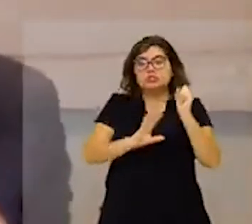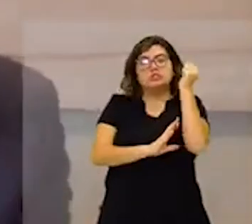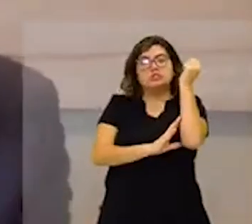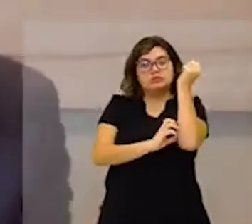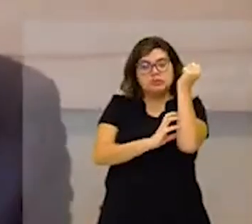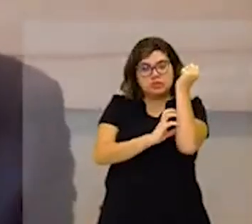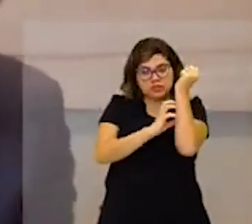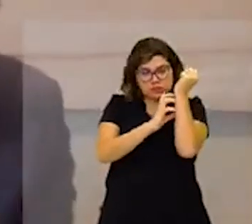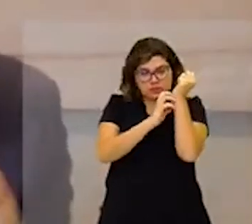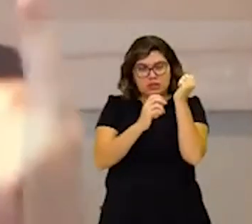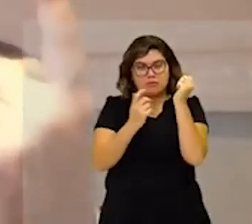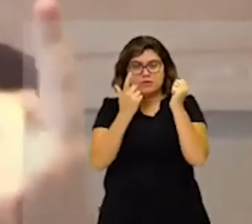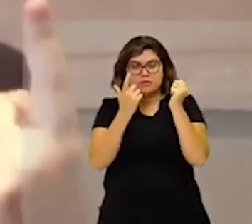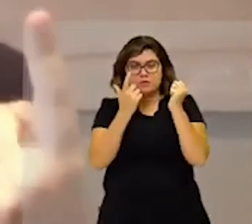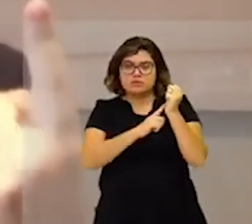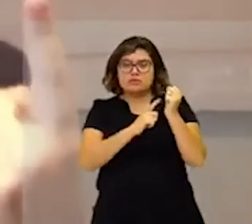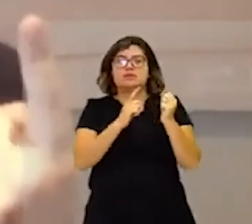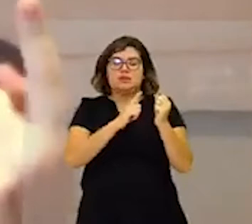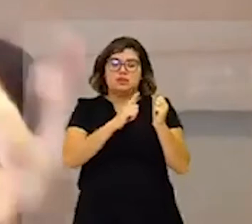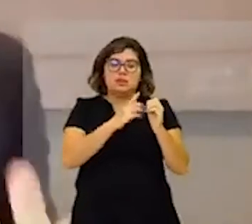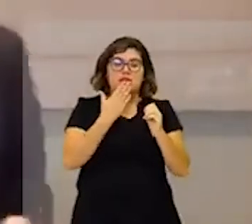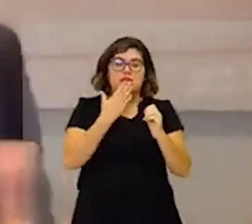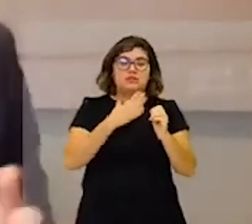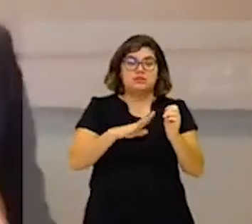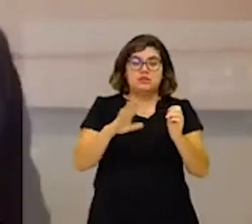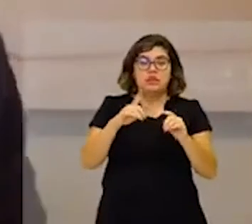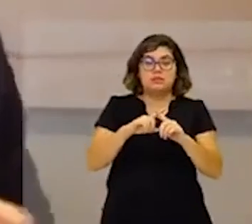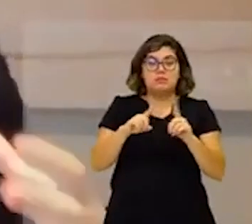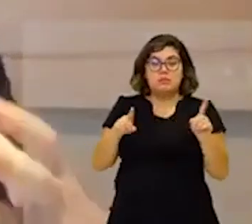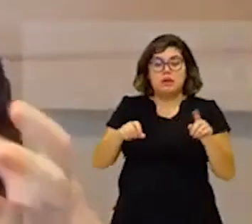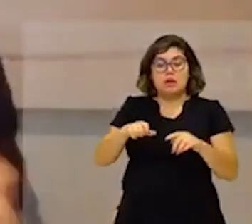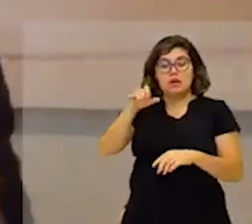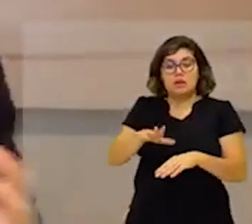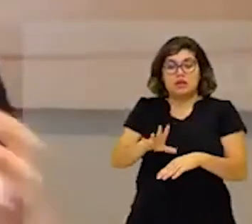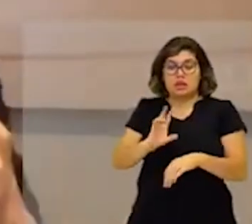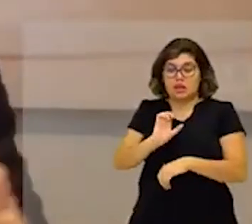ser candidato quando na verdade quem vai assumir o mandato é o som então haveria necessidade de